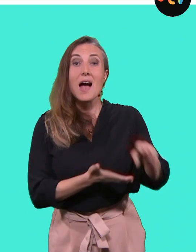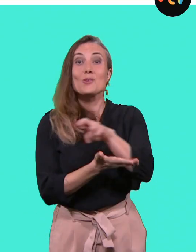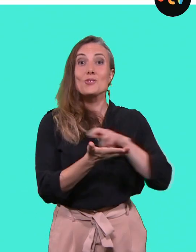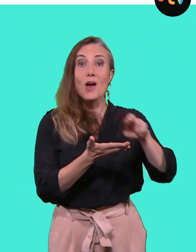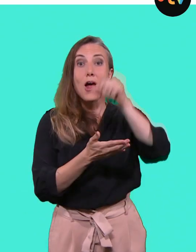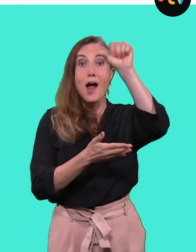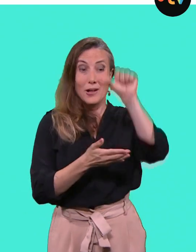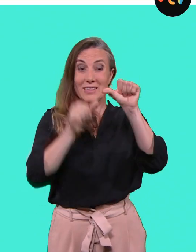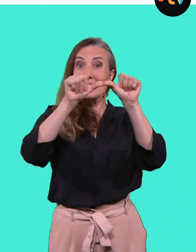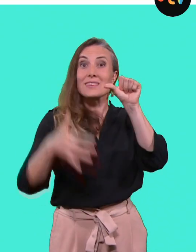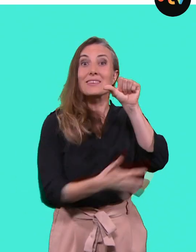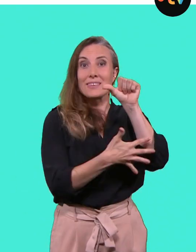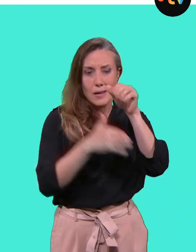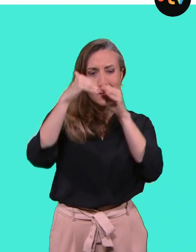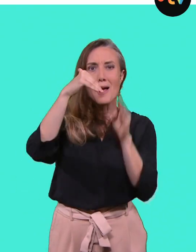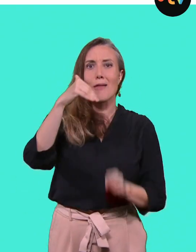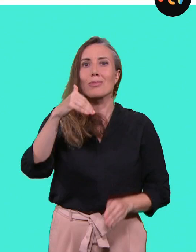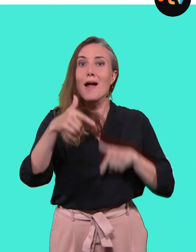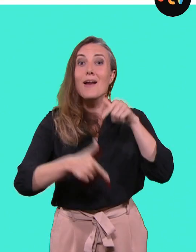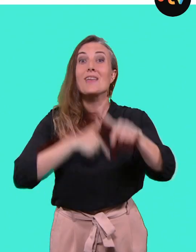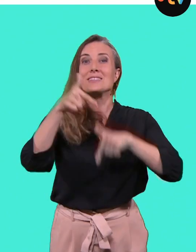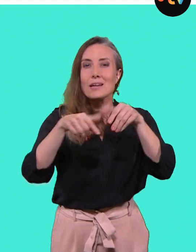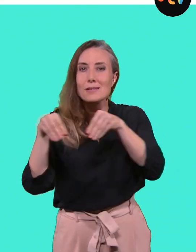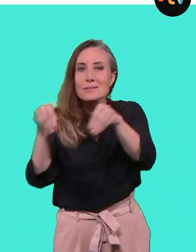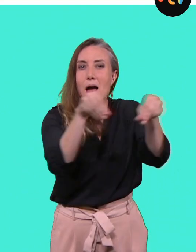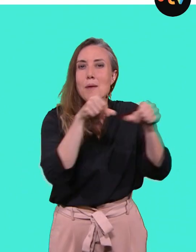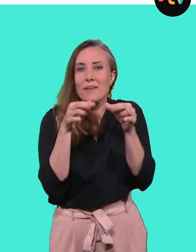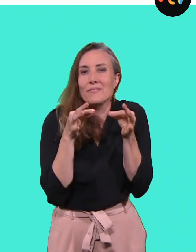En Aquitaine, la côte landaise de longues plages de sable fin,